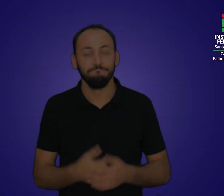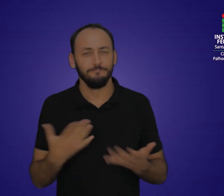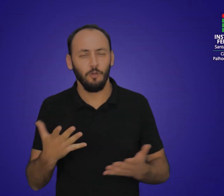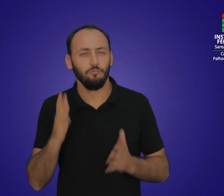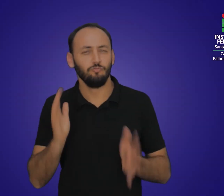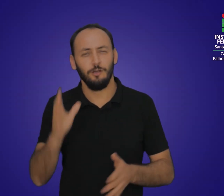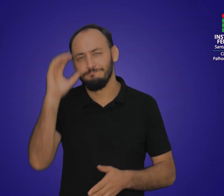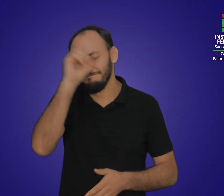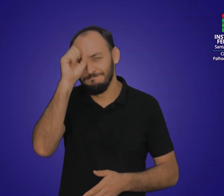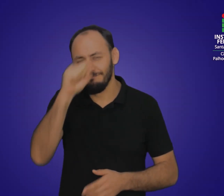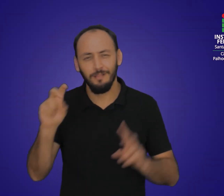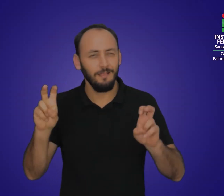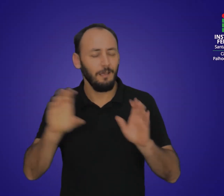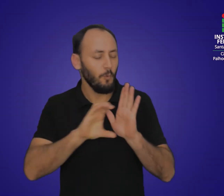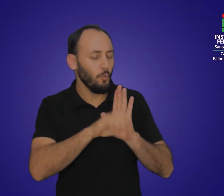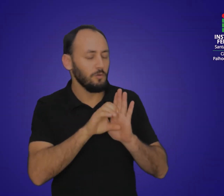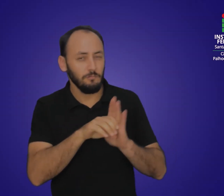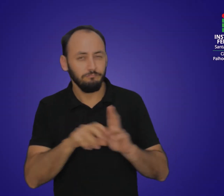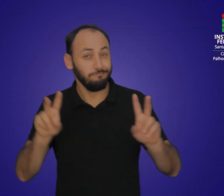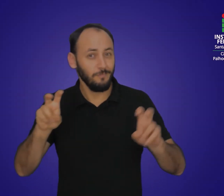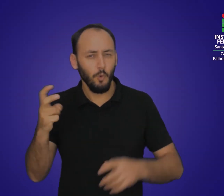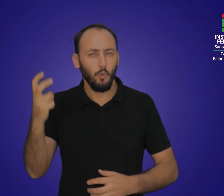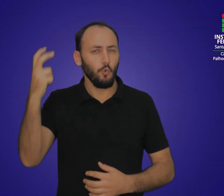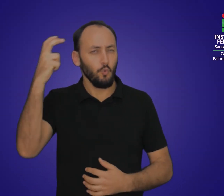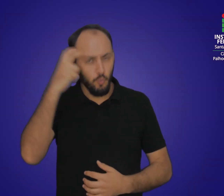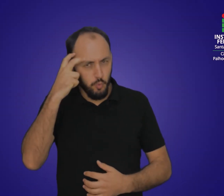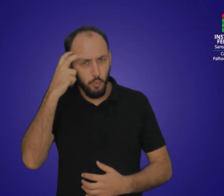Já aprendemos o conceito de cultura.